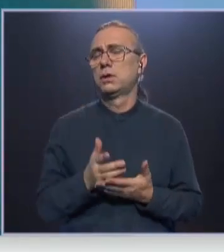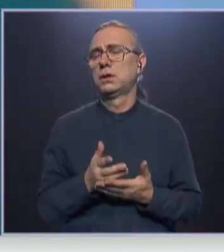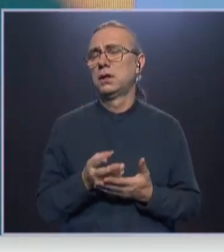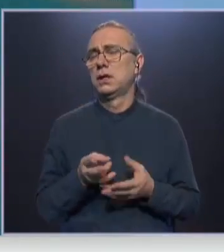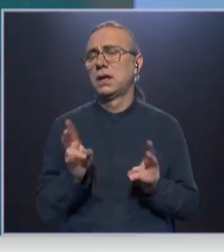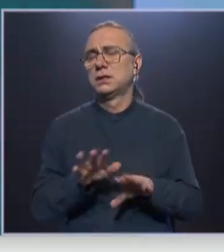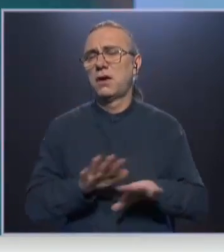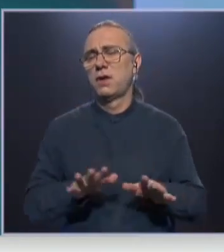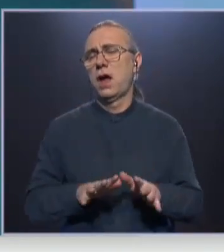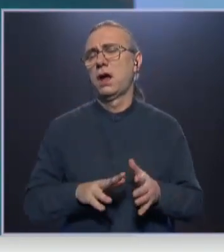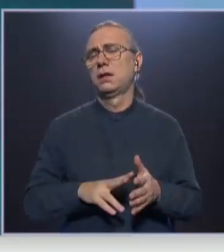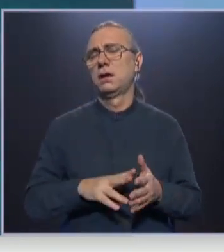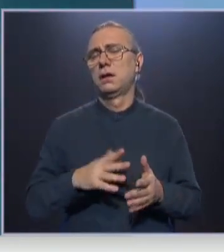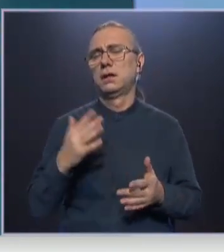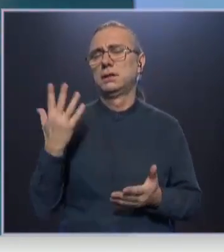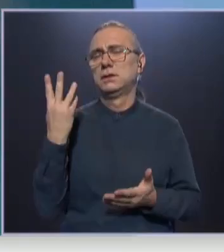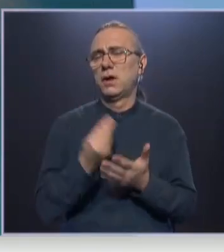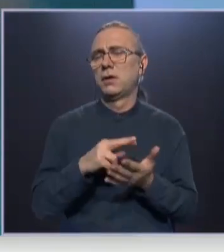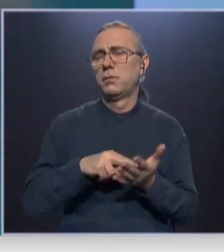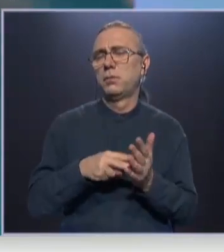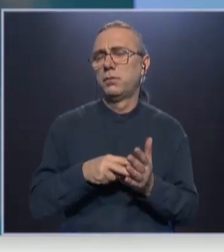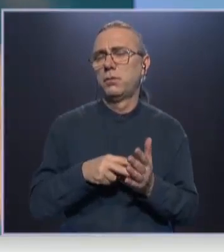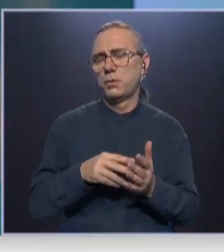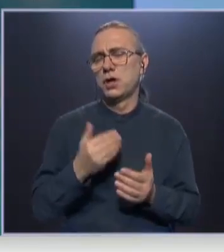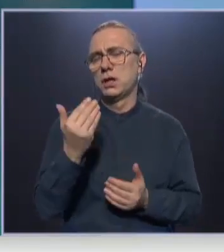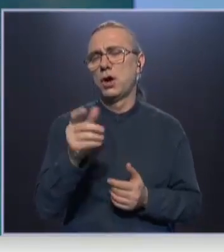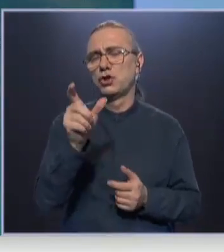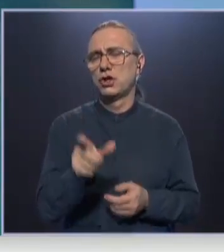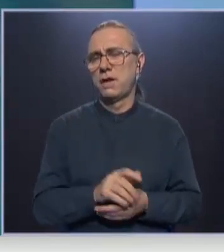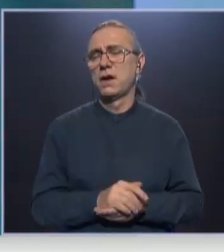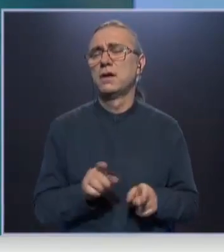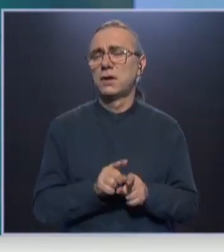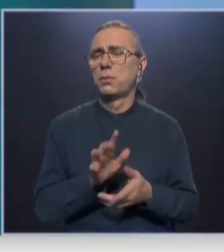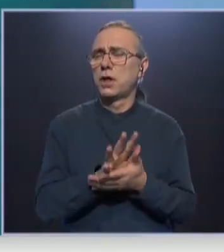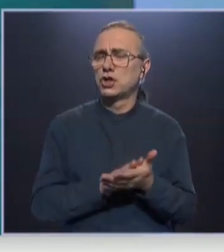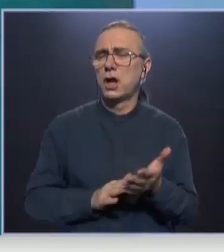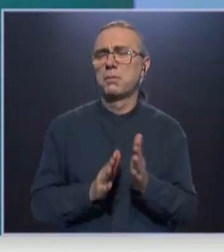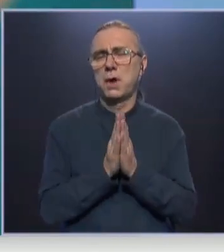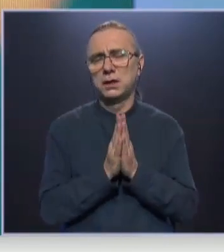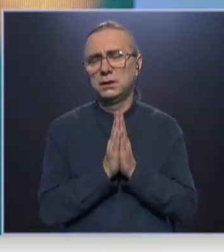бывает на позднее время вразумление наставления поэтому все равно молимся не отчаиваемся всемогуществе